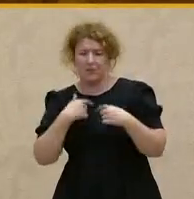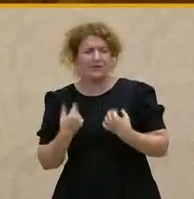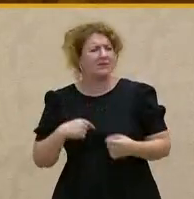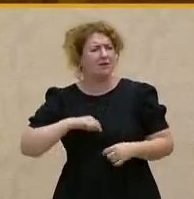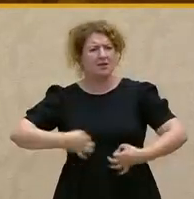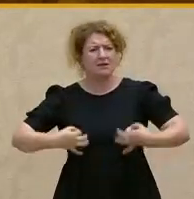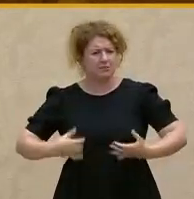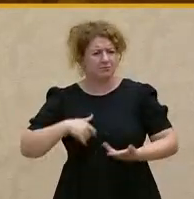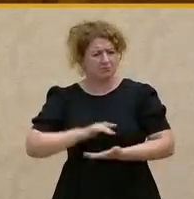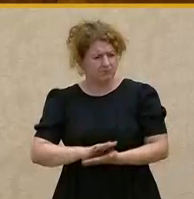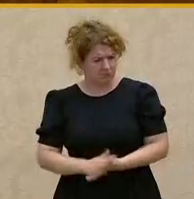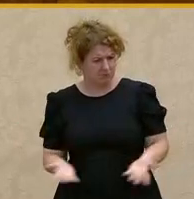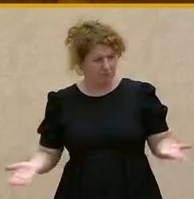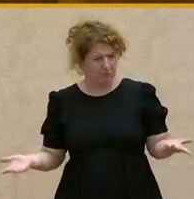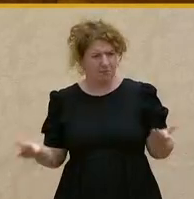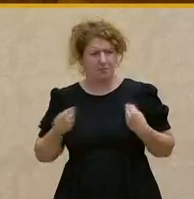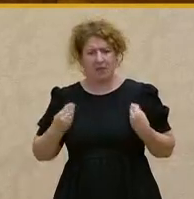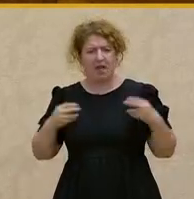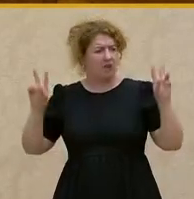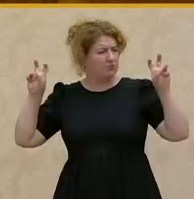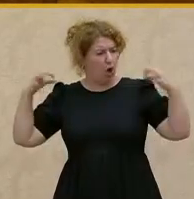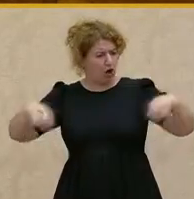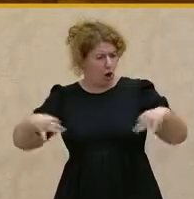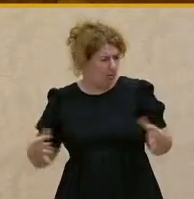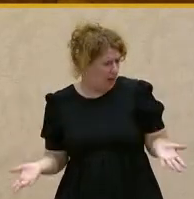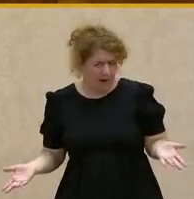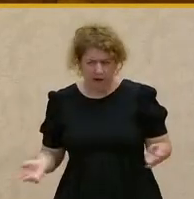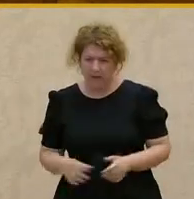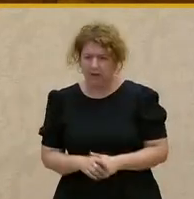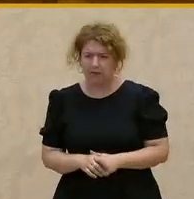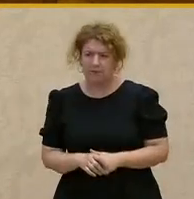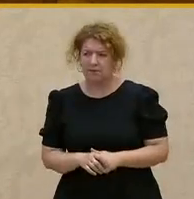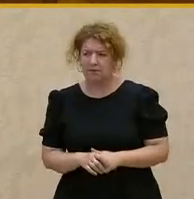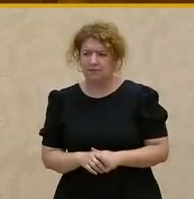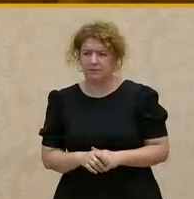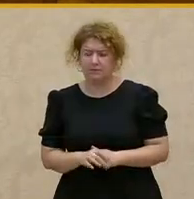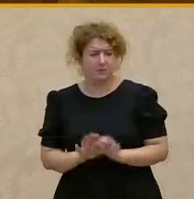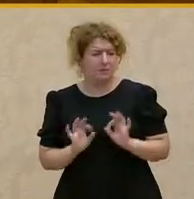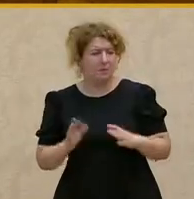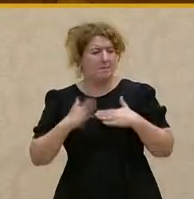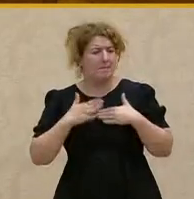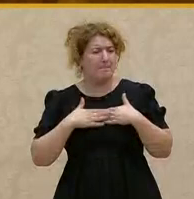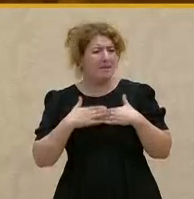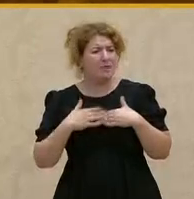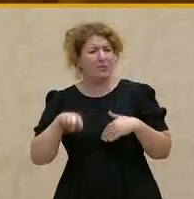tranquilidad, queremos una vida lo más normalizada posible y que se nos atienda